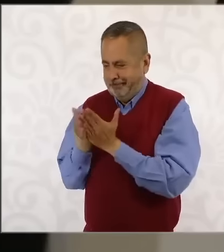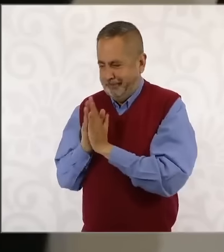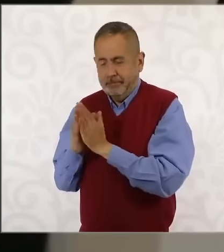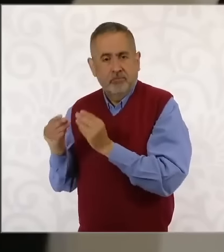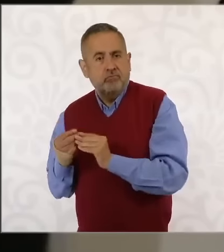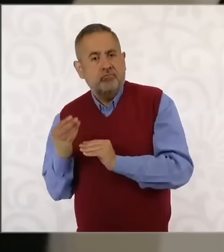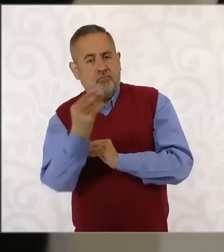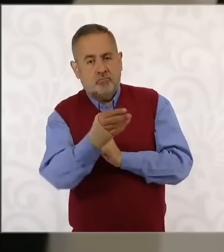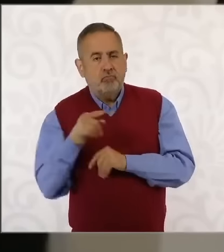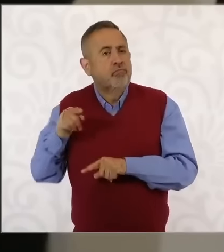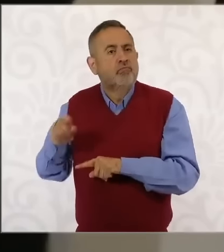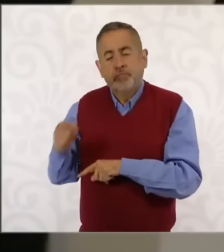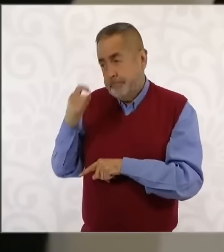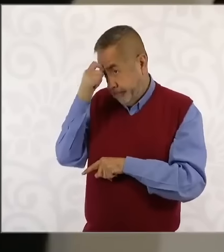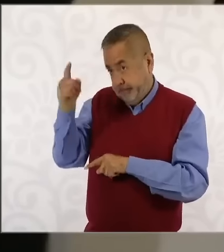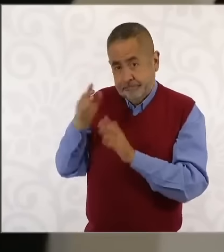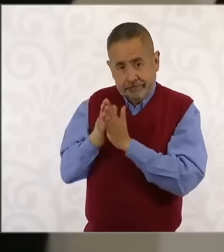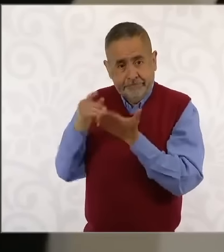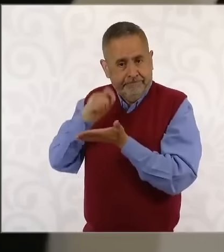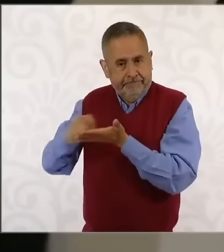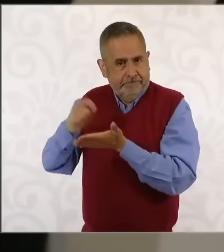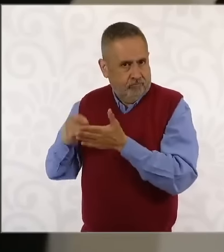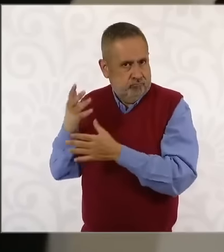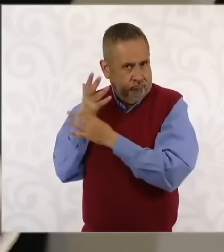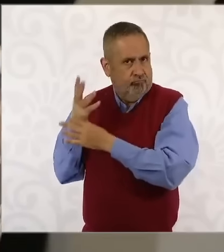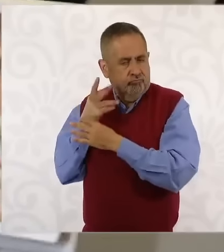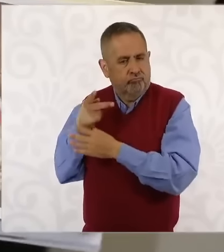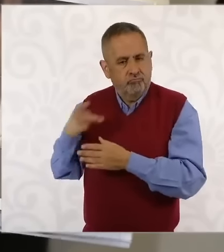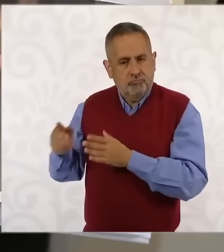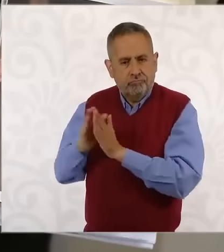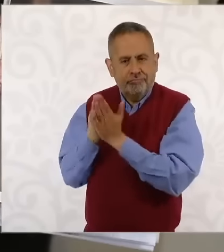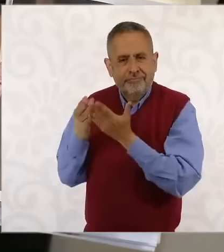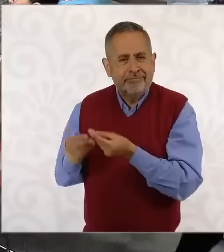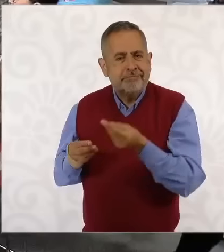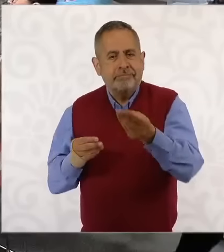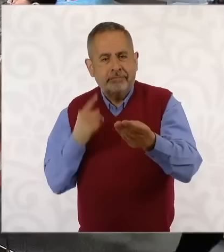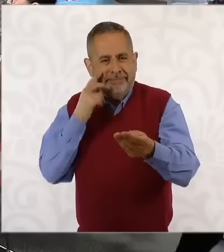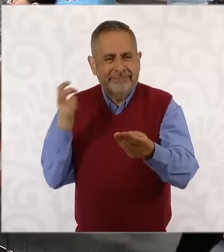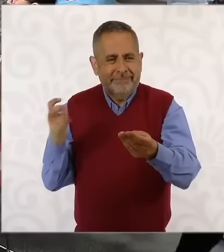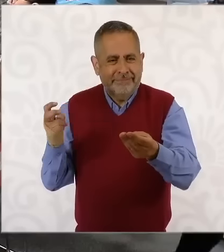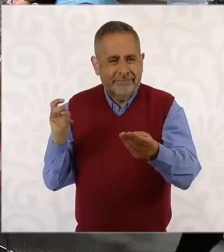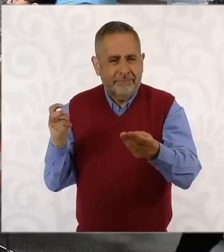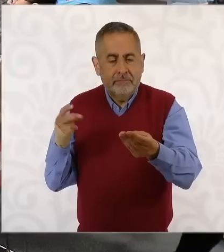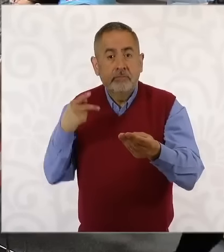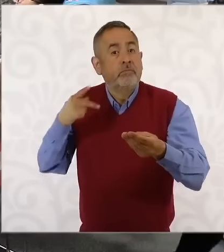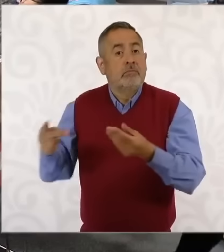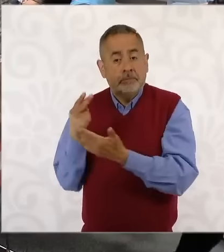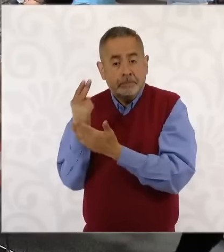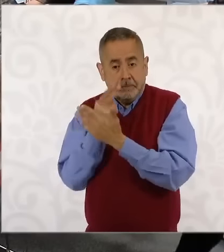hecha por ella. fue hecha eh ese libro por ella es este y que fueron sus ilustraciones, ella las